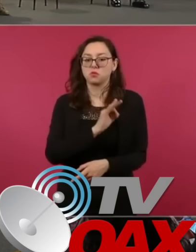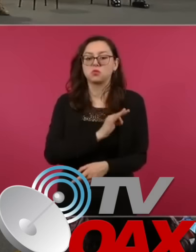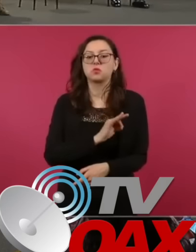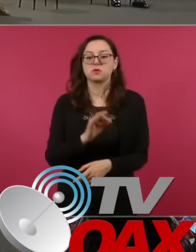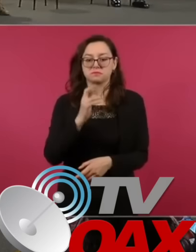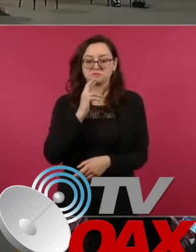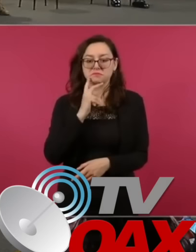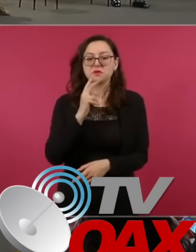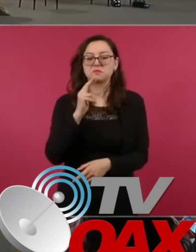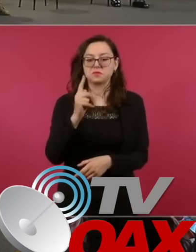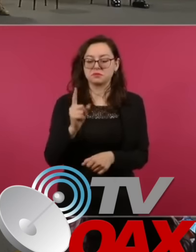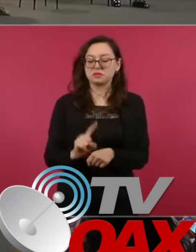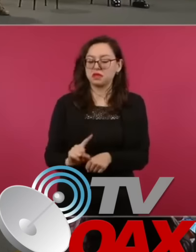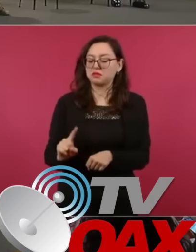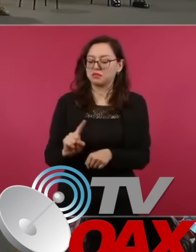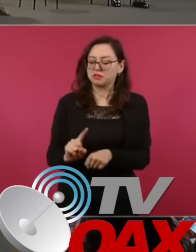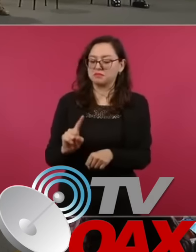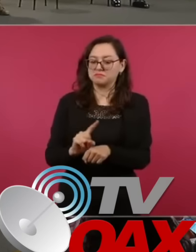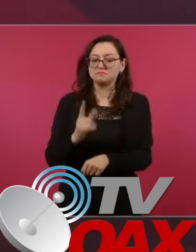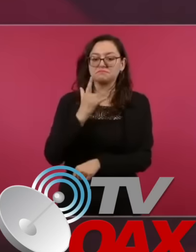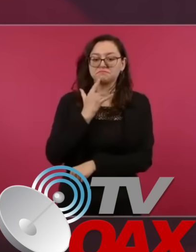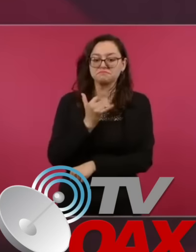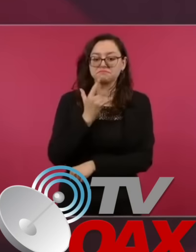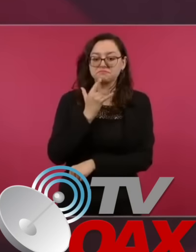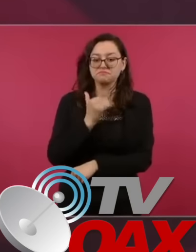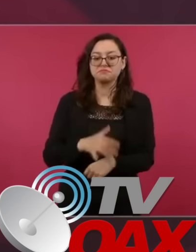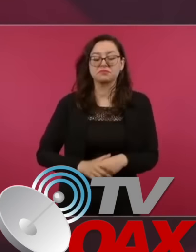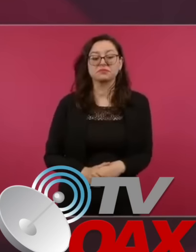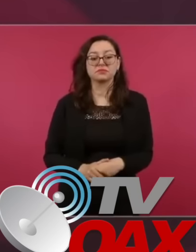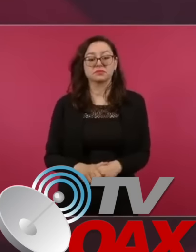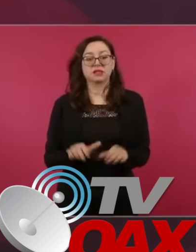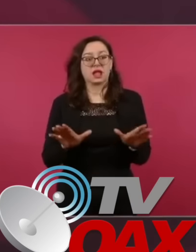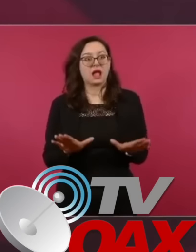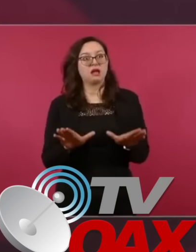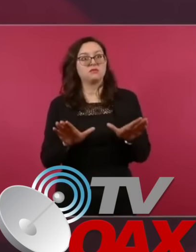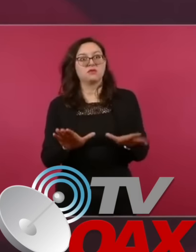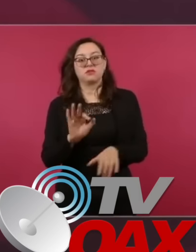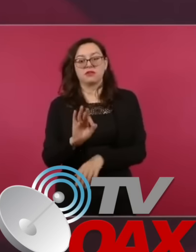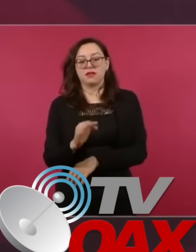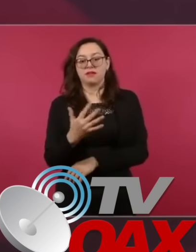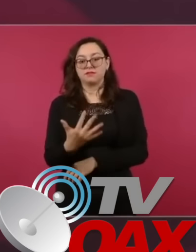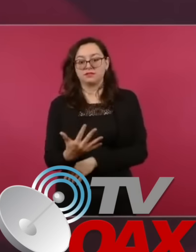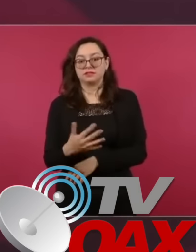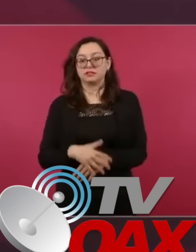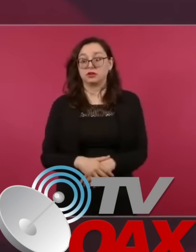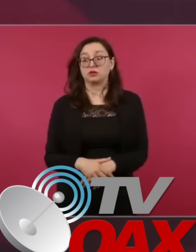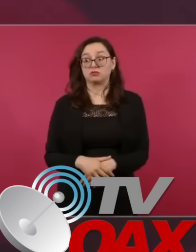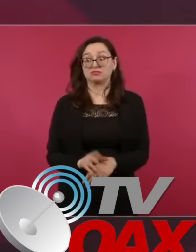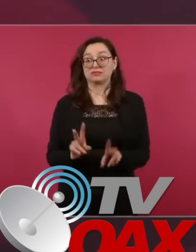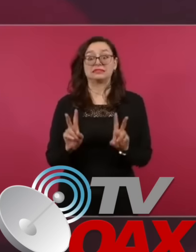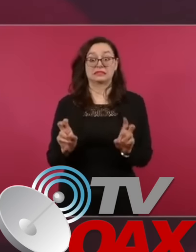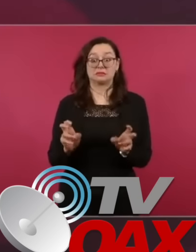día volé aviones f5 hace hace muchos años son aviones de combate todavía tuve la oportunidad